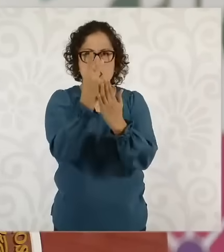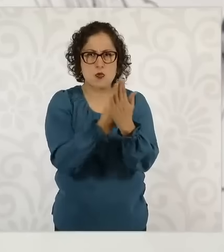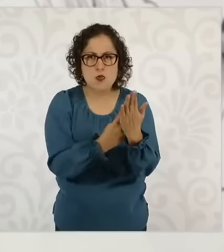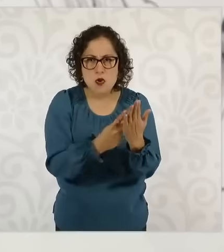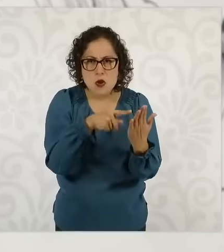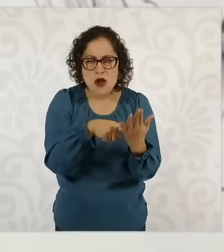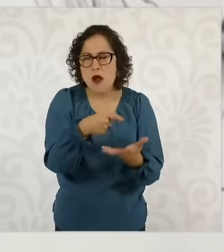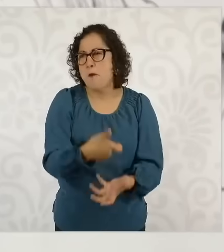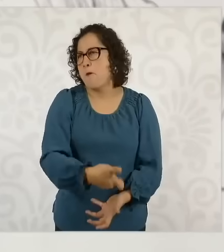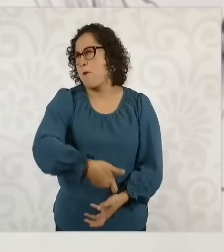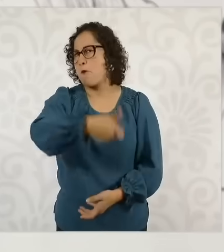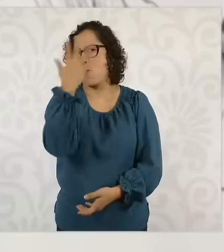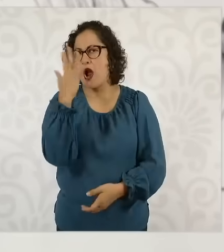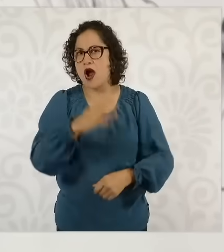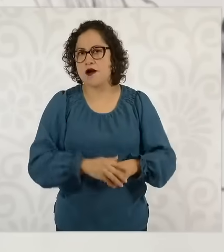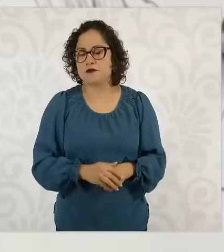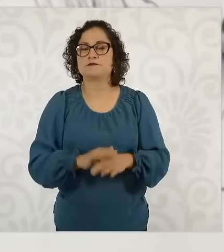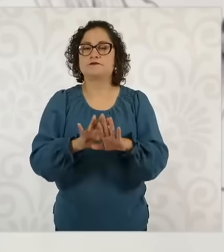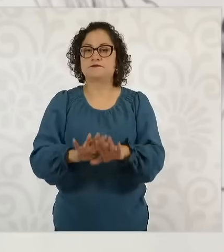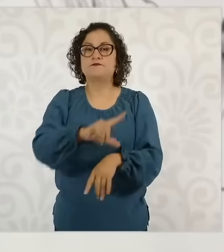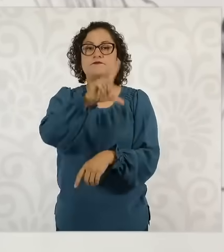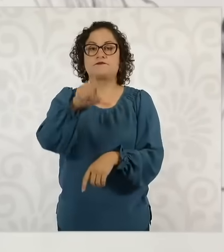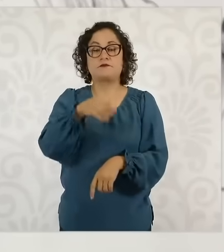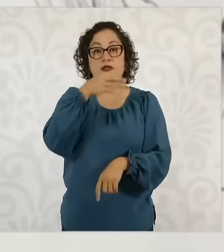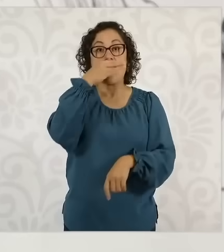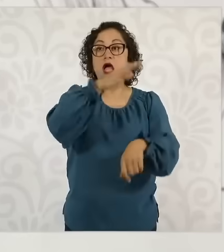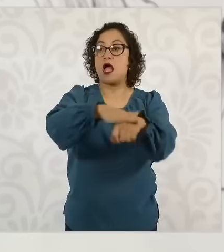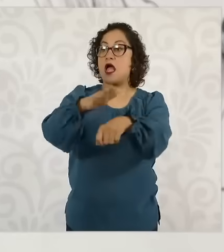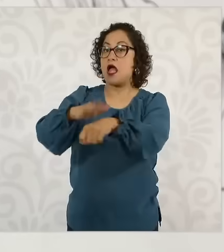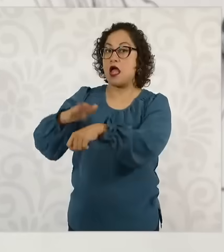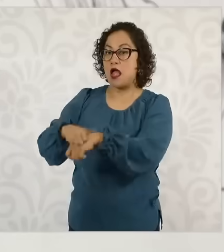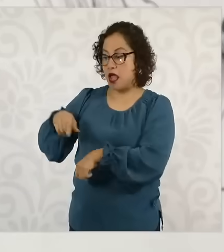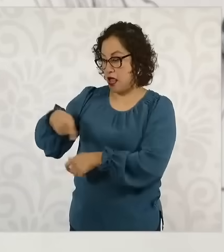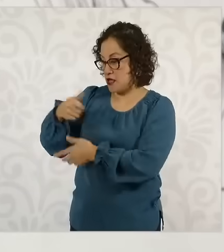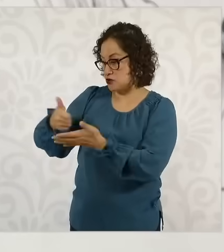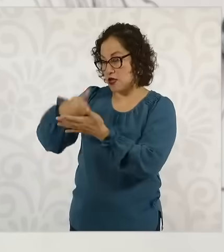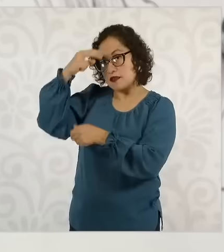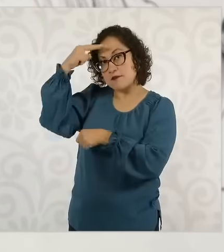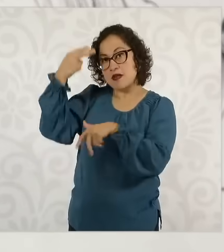cerrar el aeropuerto internacional de la ciudad de México para que funcionara el de Tescoco,